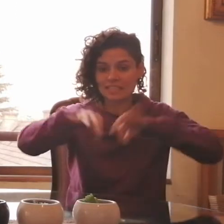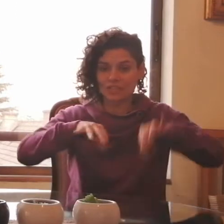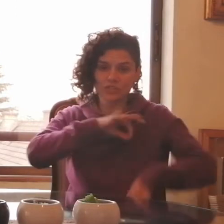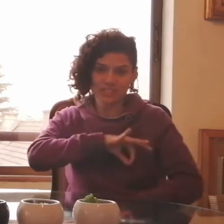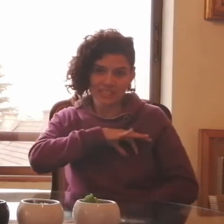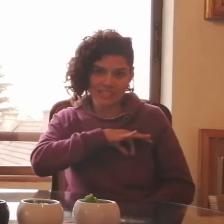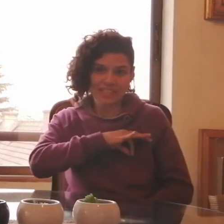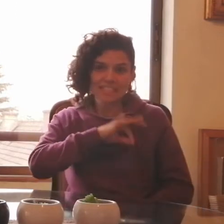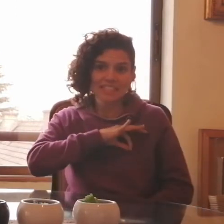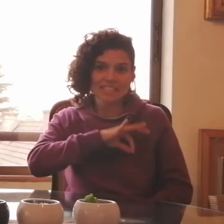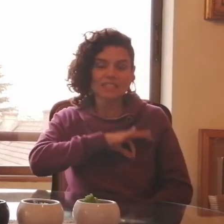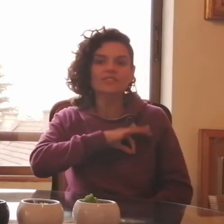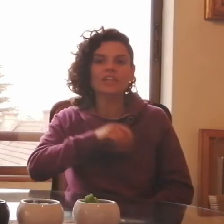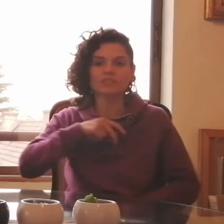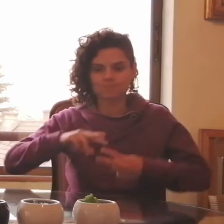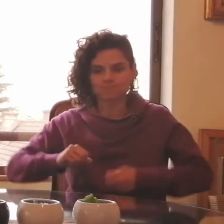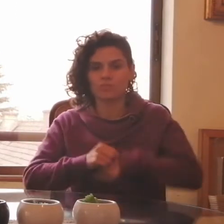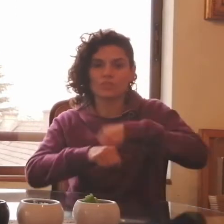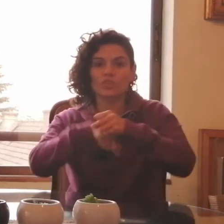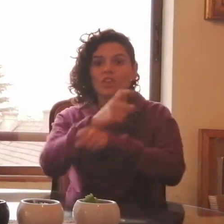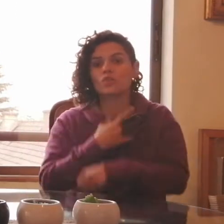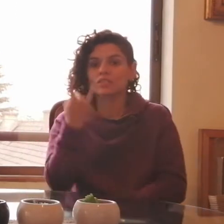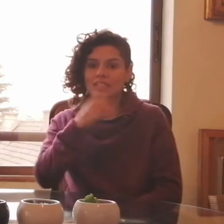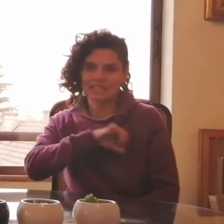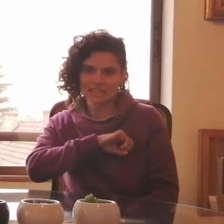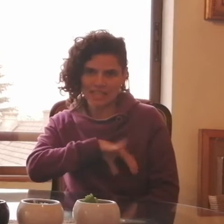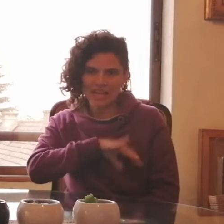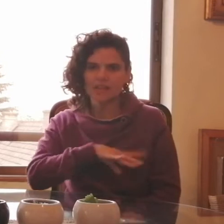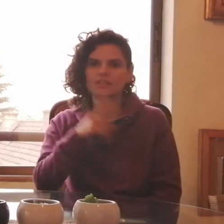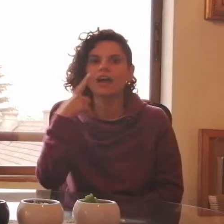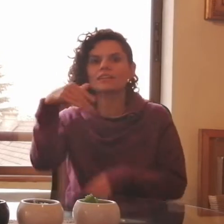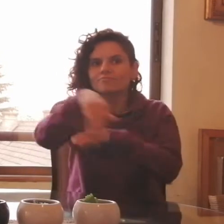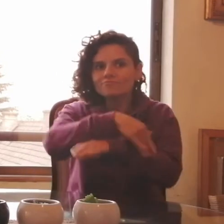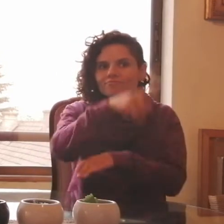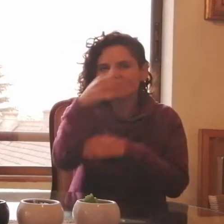Universidad de Chile, Beauchef 850 para los amigos están escuchando